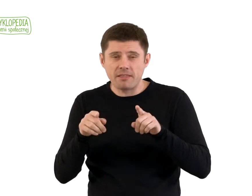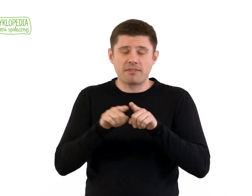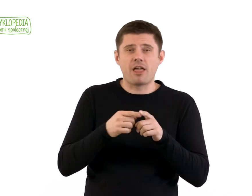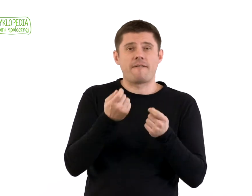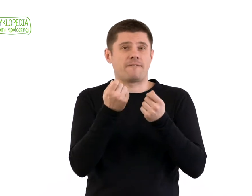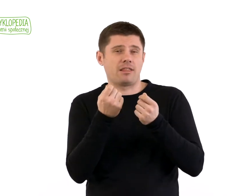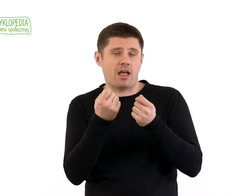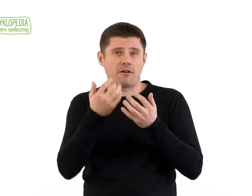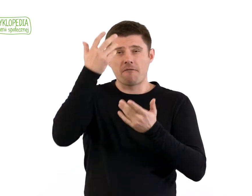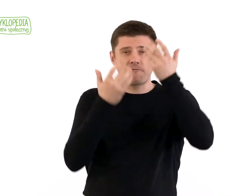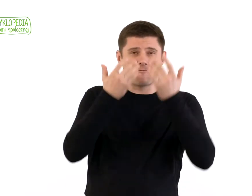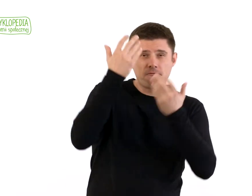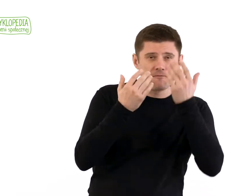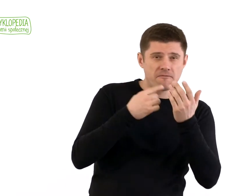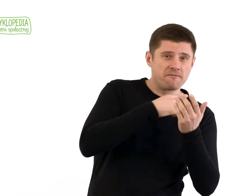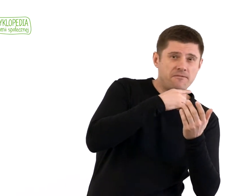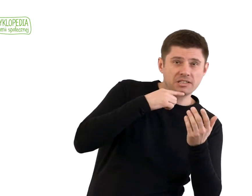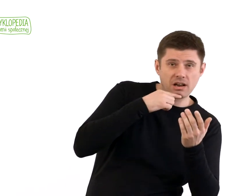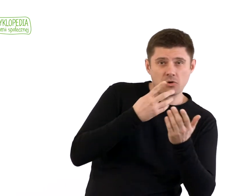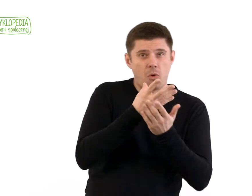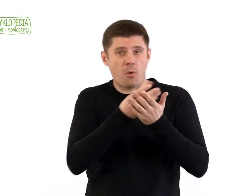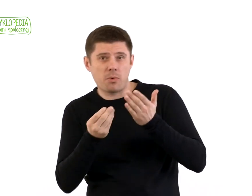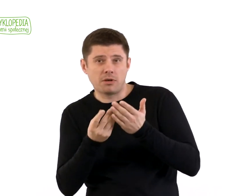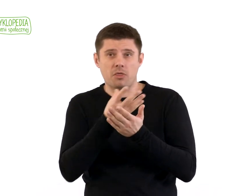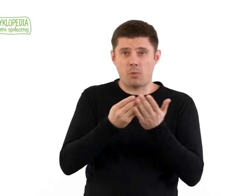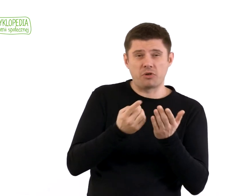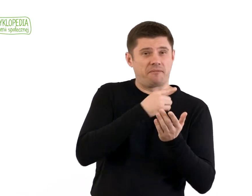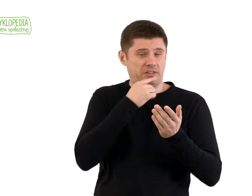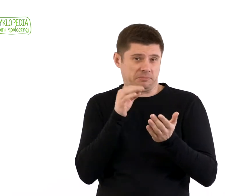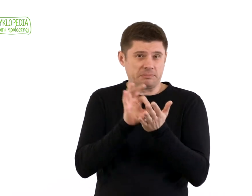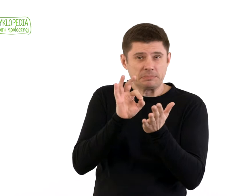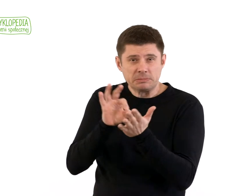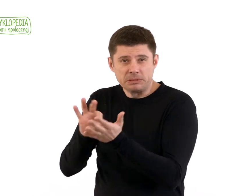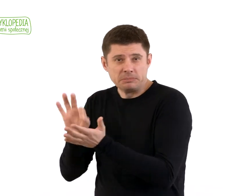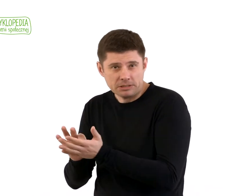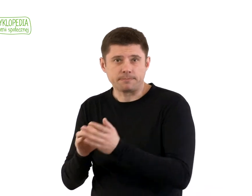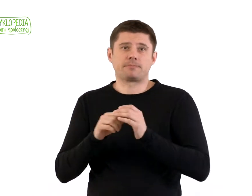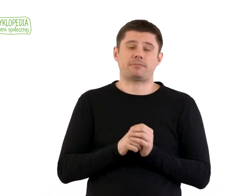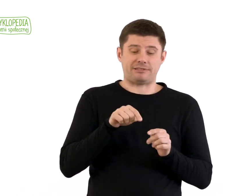lub usługi oraz przeliczenie, czy przedsięwzięcie będzie opłacać się finansowo.